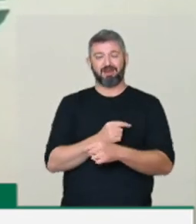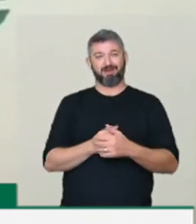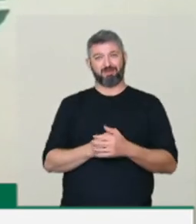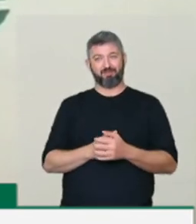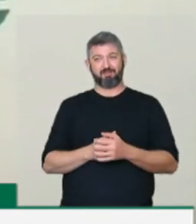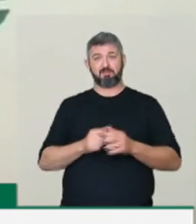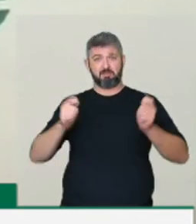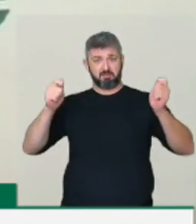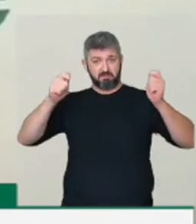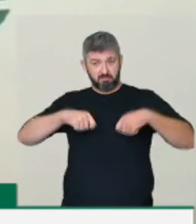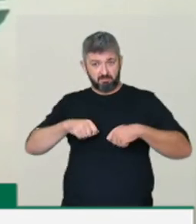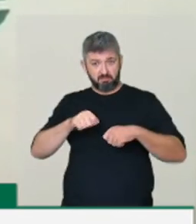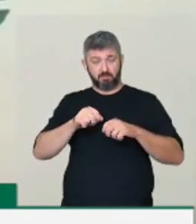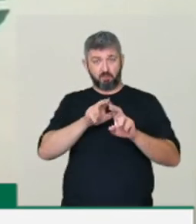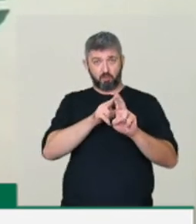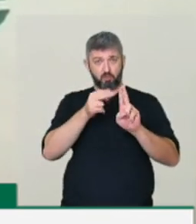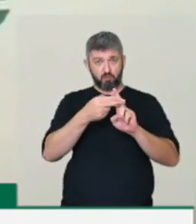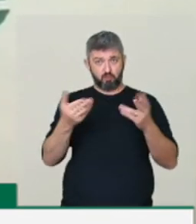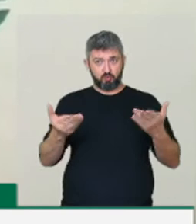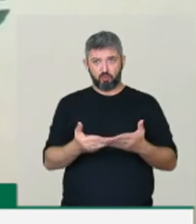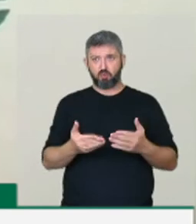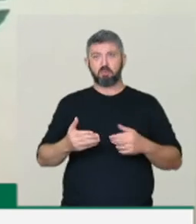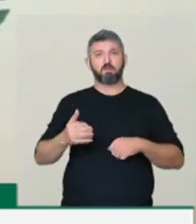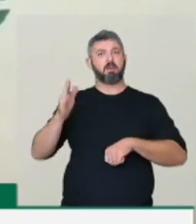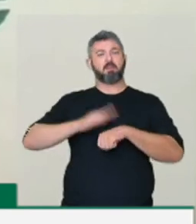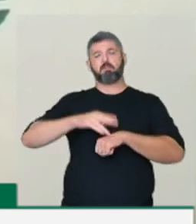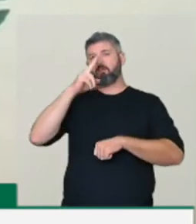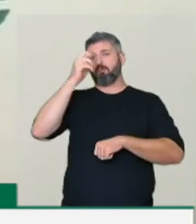CONTRÁRIO. A CAPACIDADE DO SISTEMA ÚNICO DE SAÚDE É MUITO ALÉM DAS VACINAS QUE ESTÃO CHEGANDO ATUALMENTE.